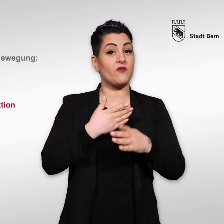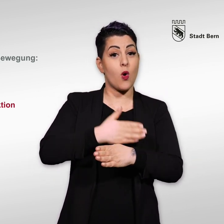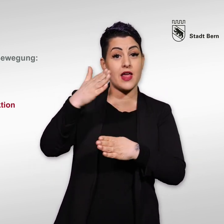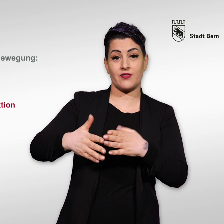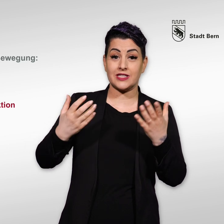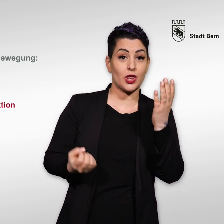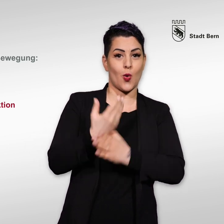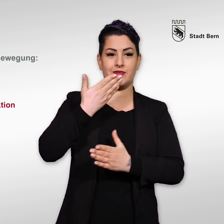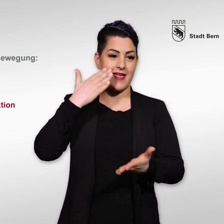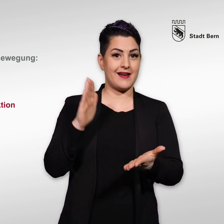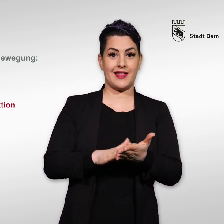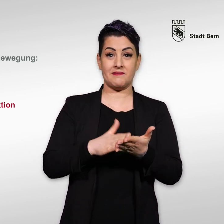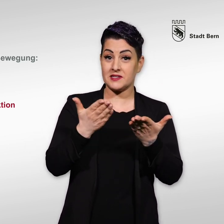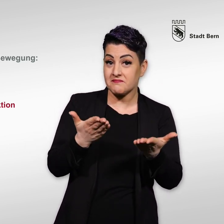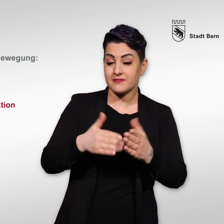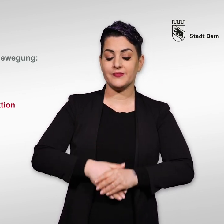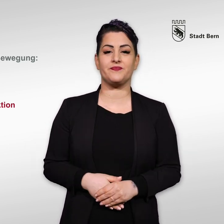und am Wochenende etwas Neues erleben?